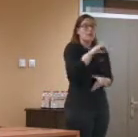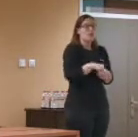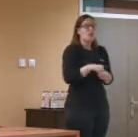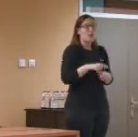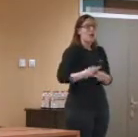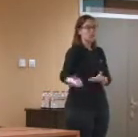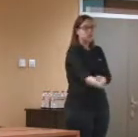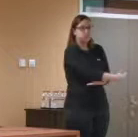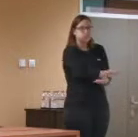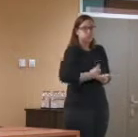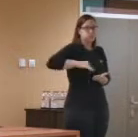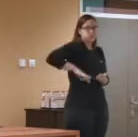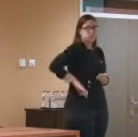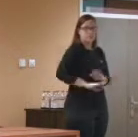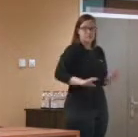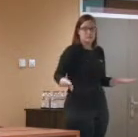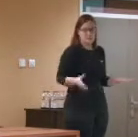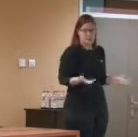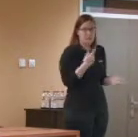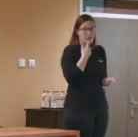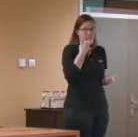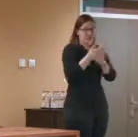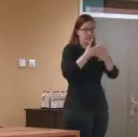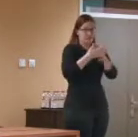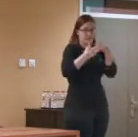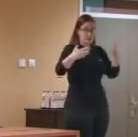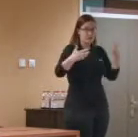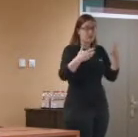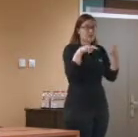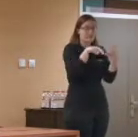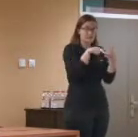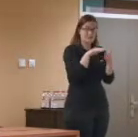su cierre en falso ha provocado que durante muchos años nuestros